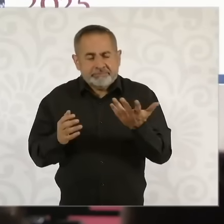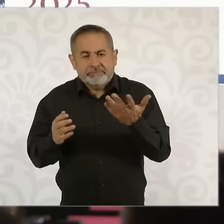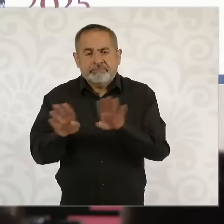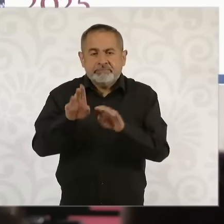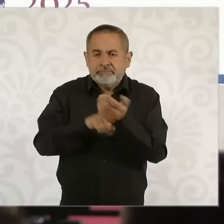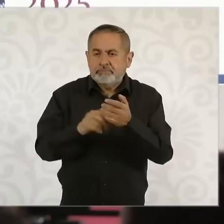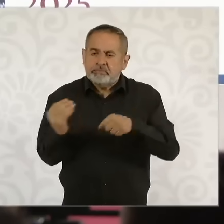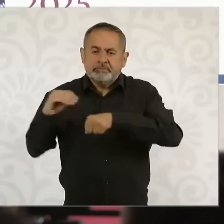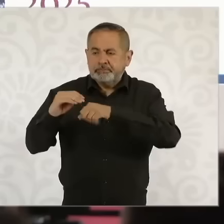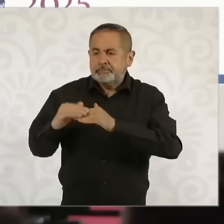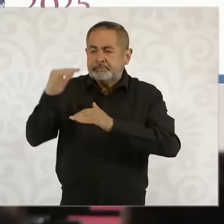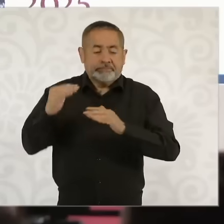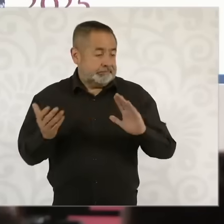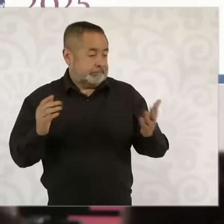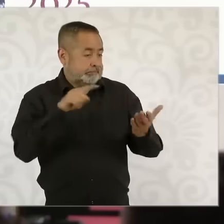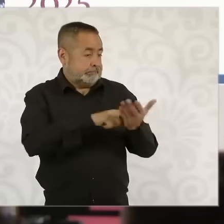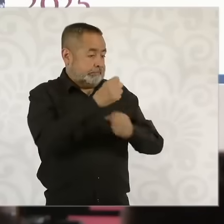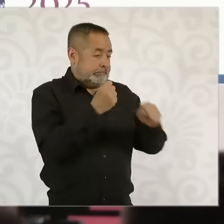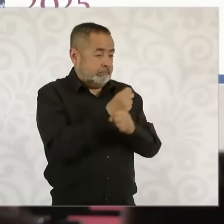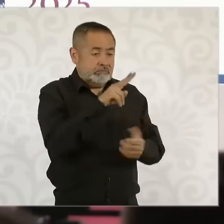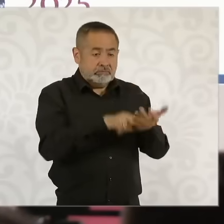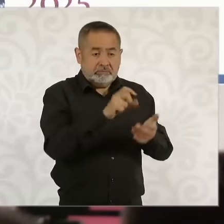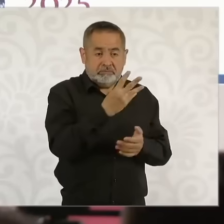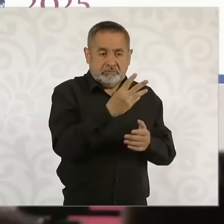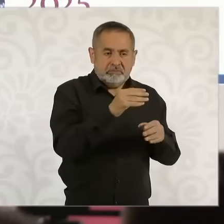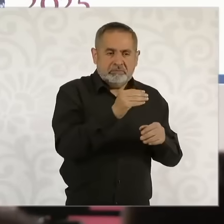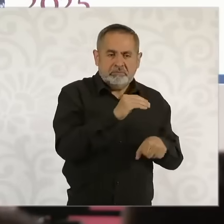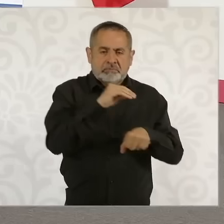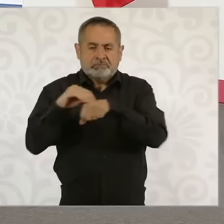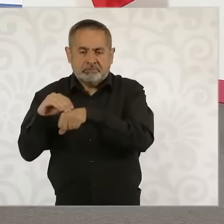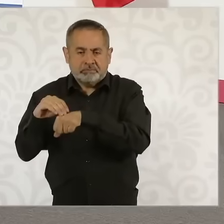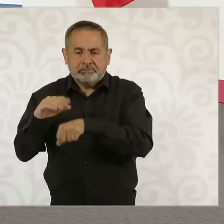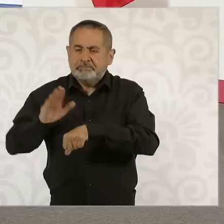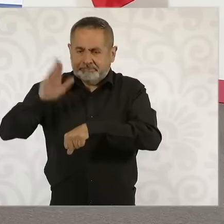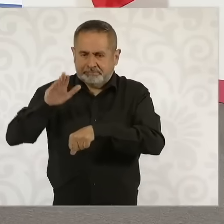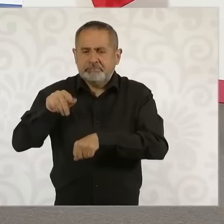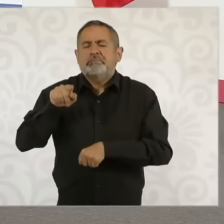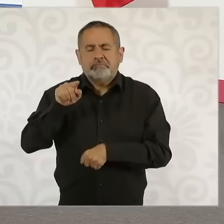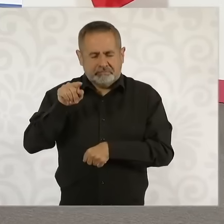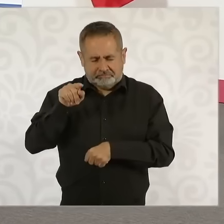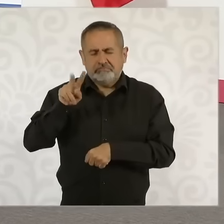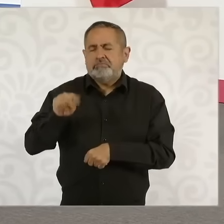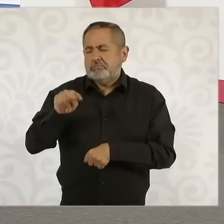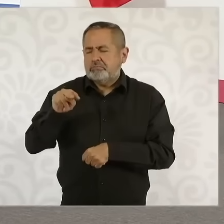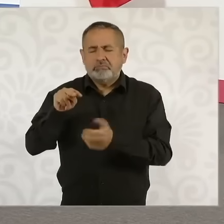más en comparación con el primer semestre del 2024? Y vuelvo a repetir, mexicana a través de